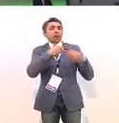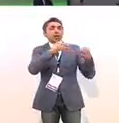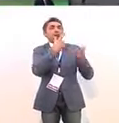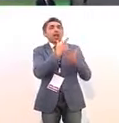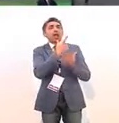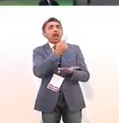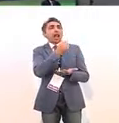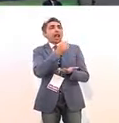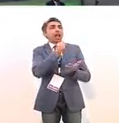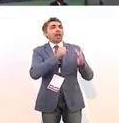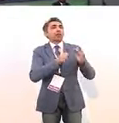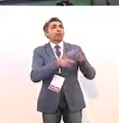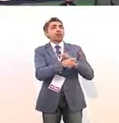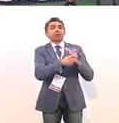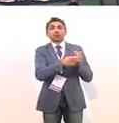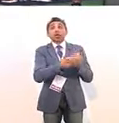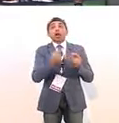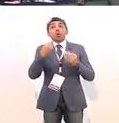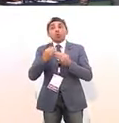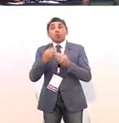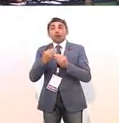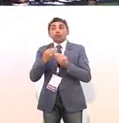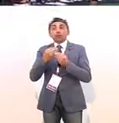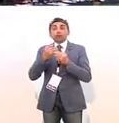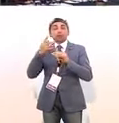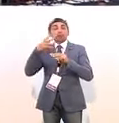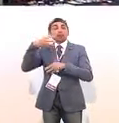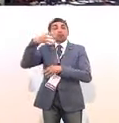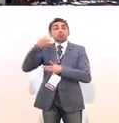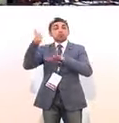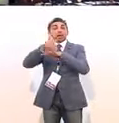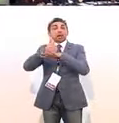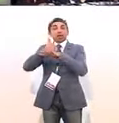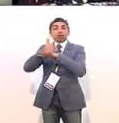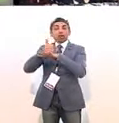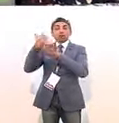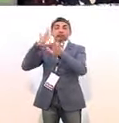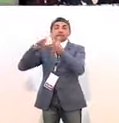tu hai salvato i manager, quando i manager li hai commissariati; che tu hai salvato gli